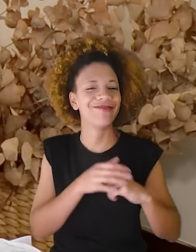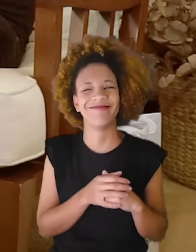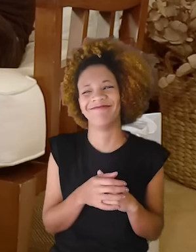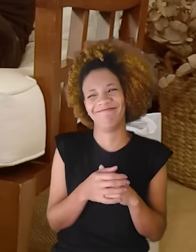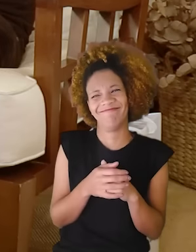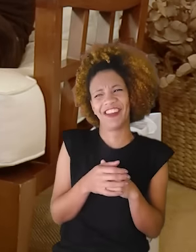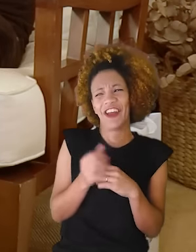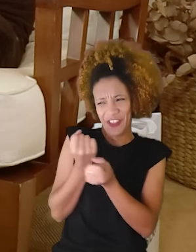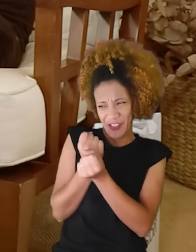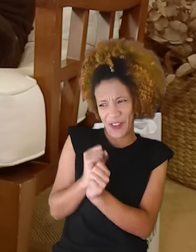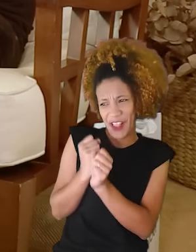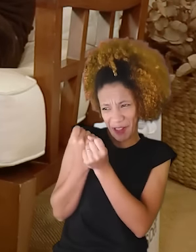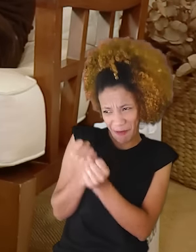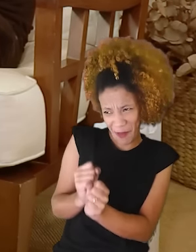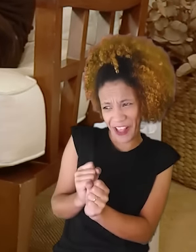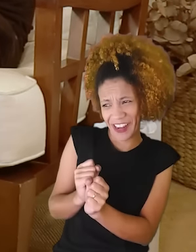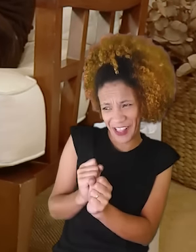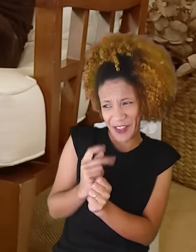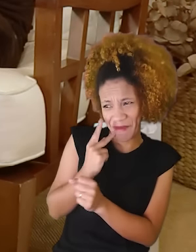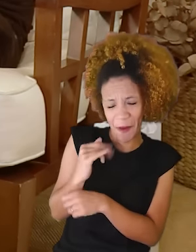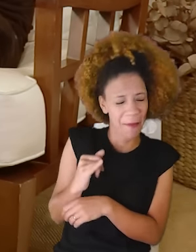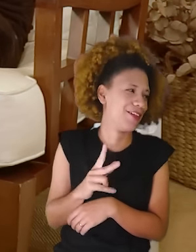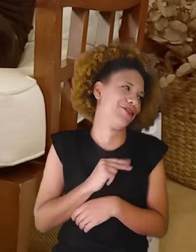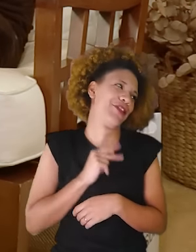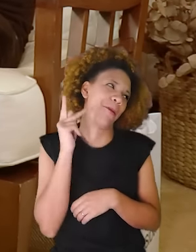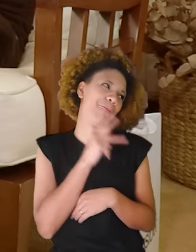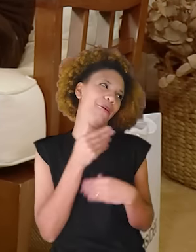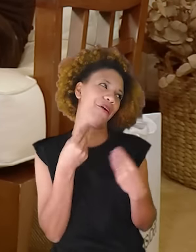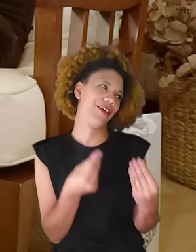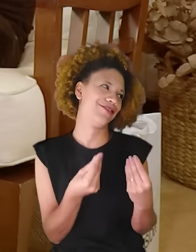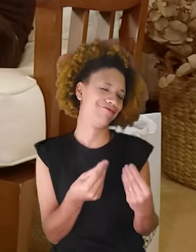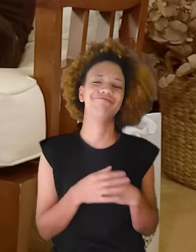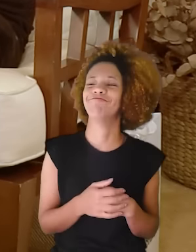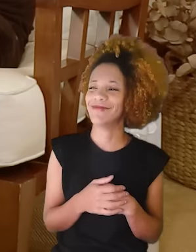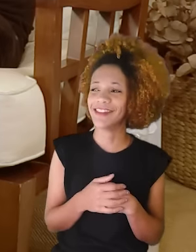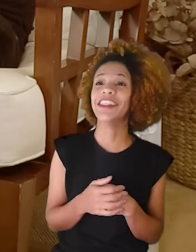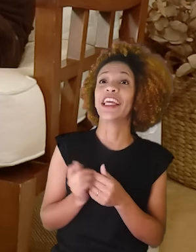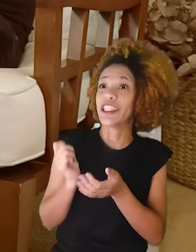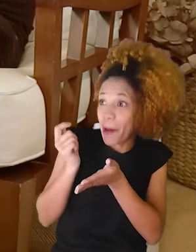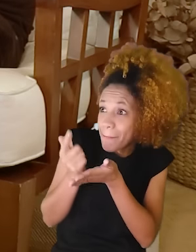eu tô explorando meus pais por você explorador dos seus pais velho e não pago a eles que pior de tudo